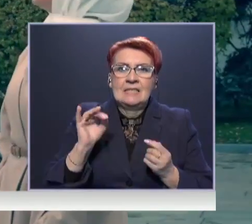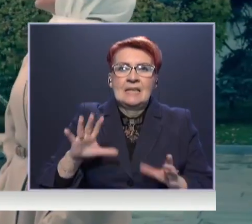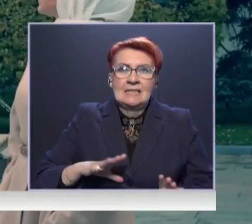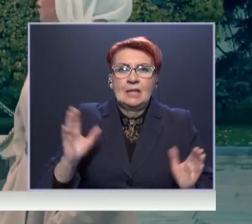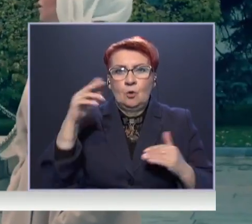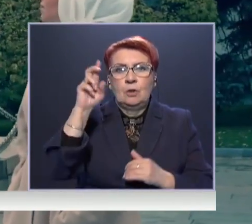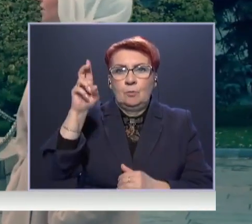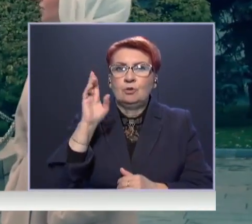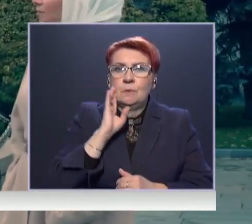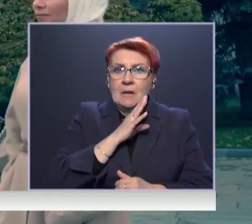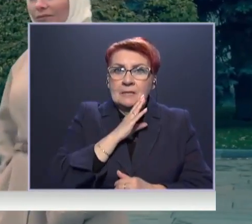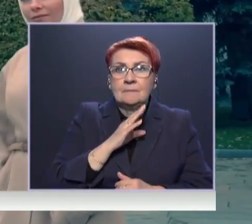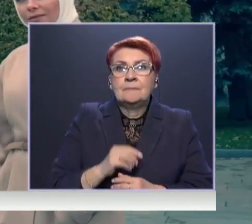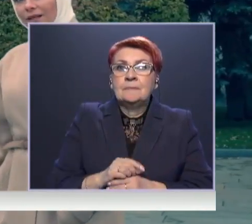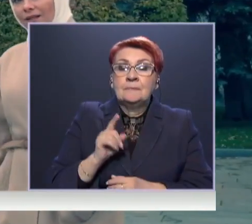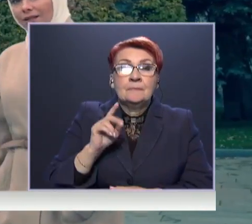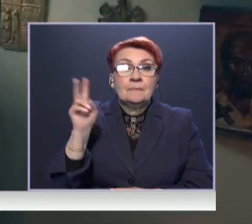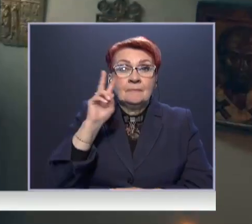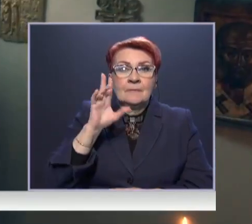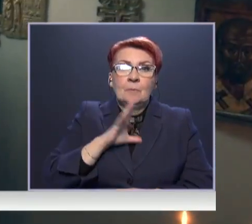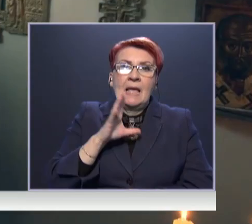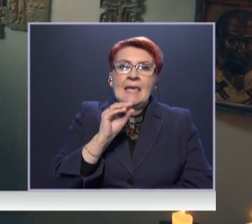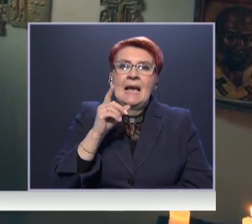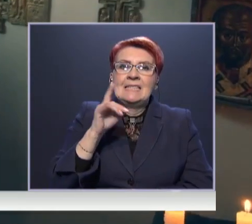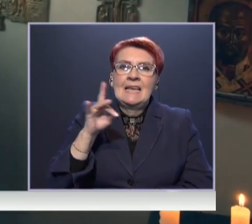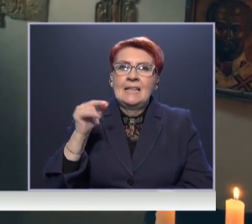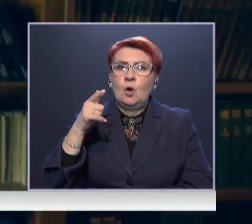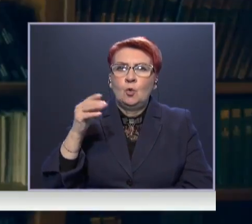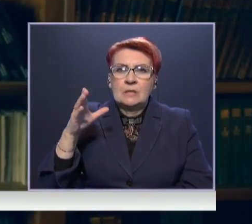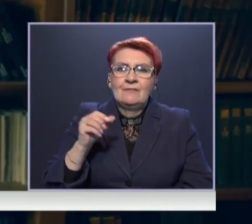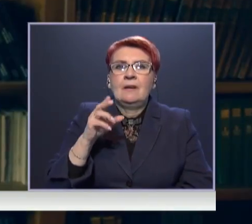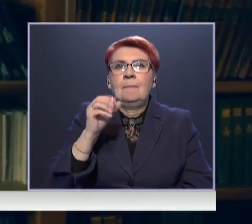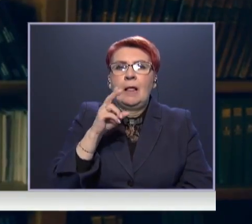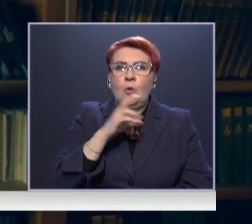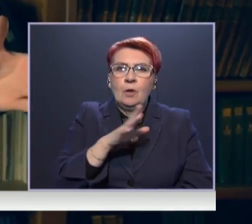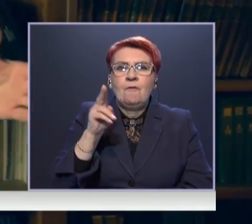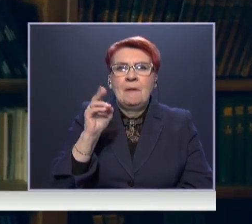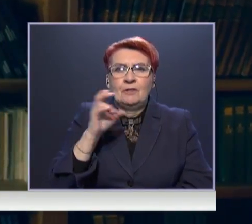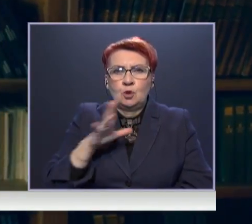исполнителем главных ролей картины стали Екатерина Гусева Александр балуев и Дмитрий Певцов на премьере